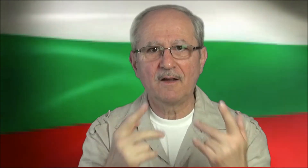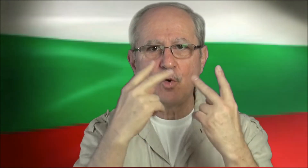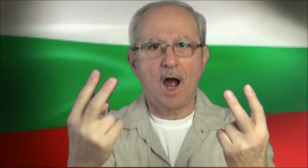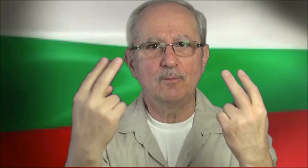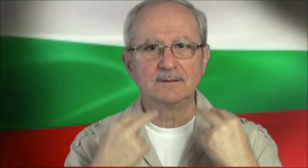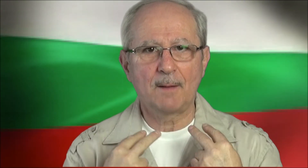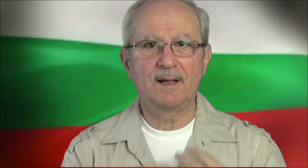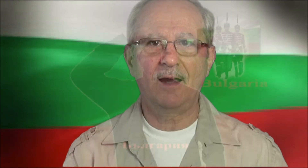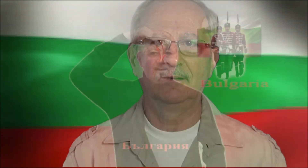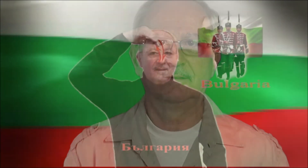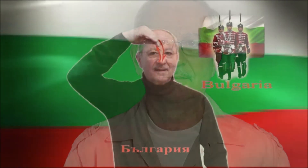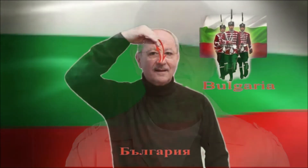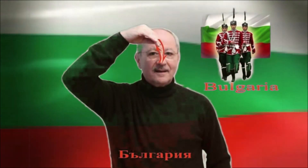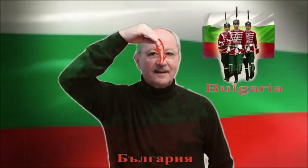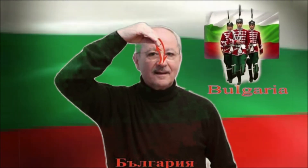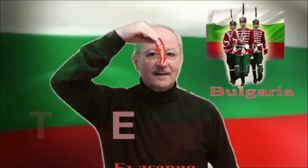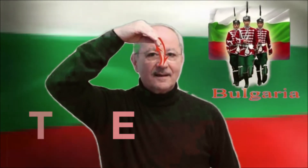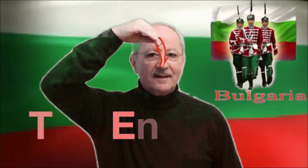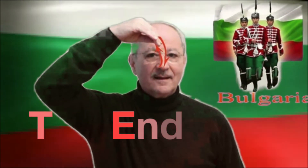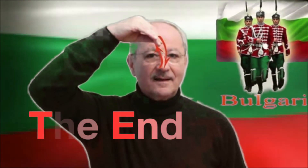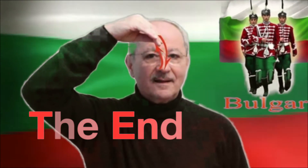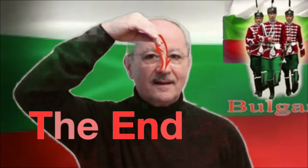Vielen Dank für eure Aufmerksamkeit....